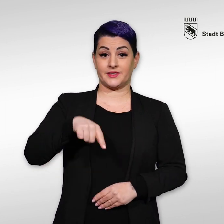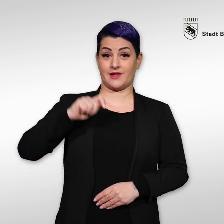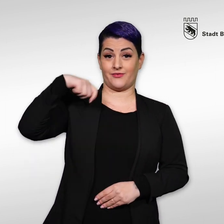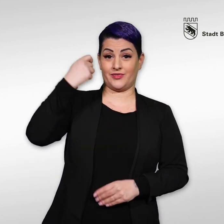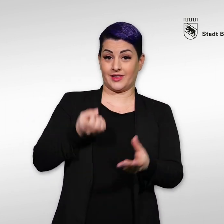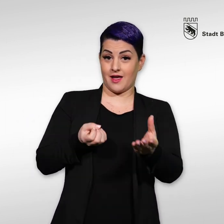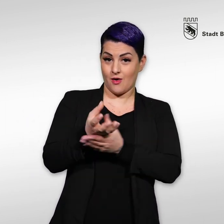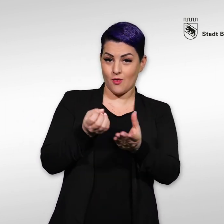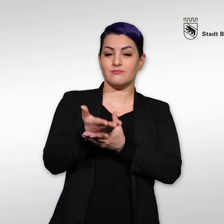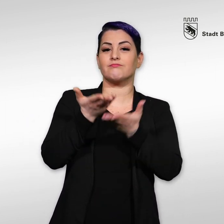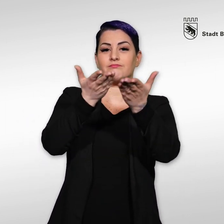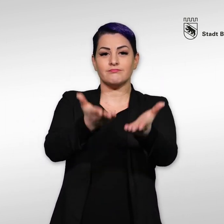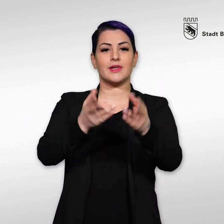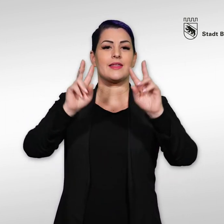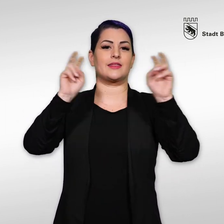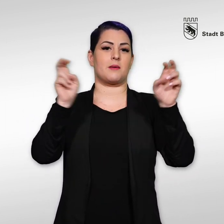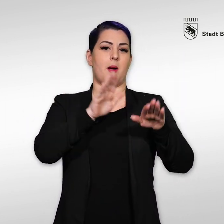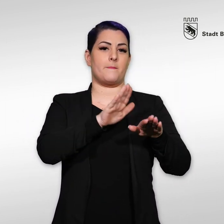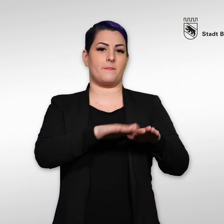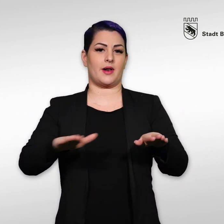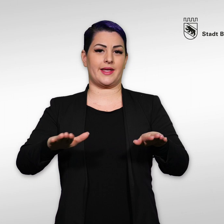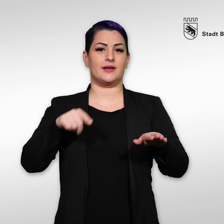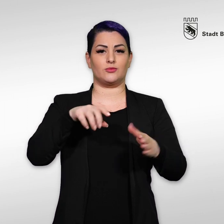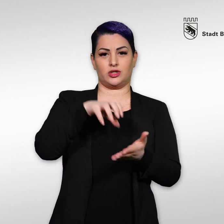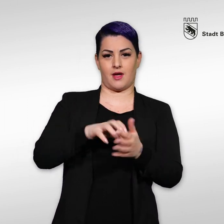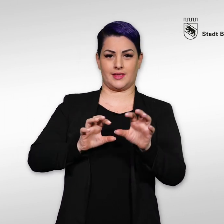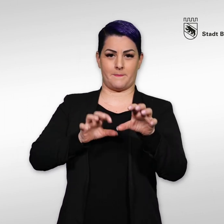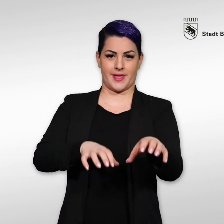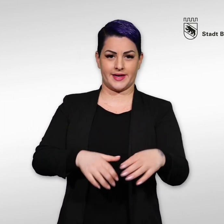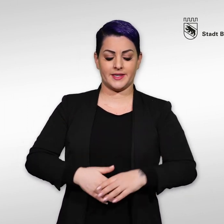In diesem Video erhalten Sie Informationen über das Parkieren in der Stadt Bern.